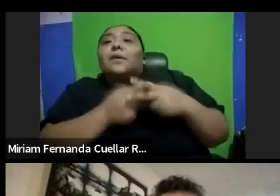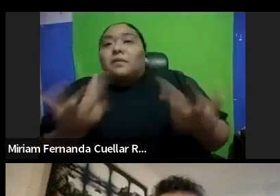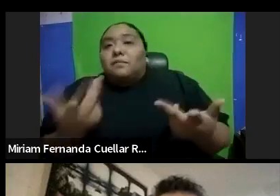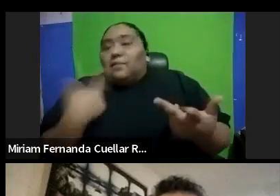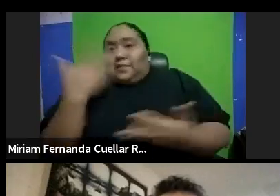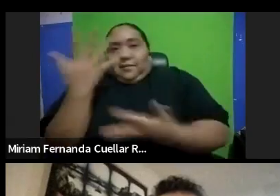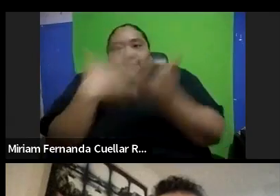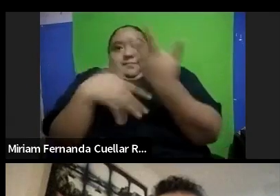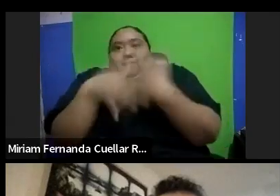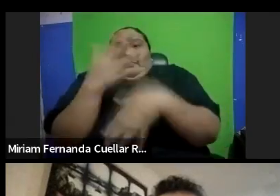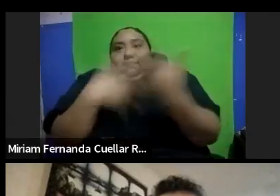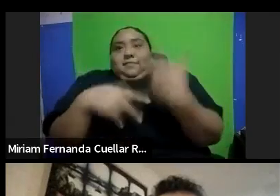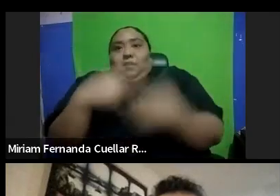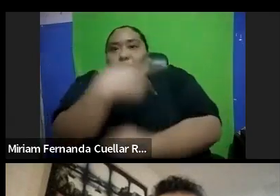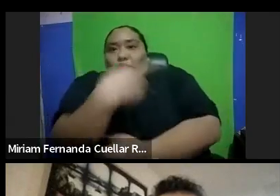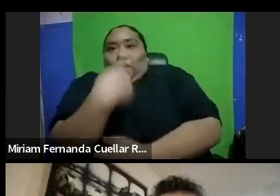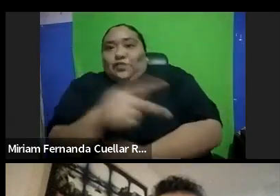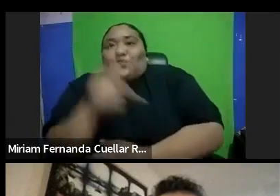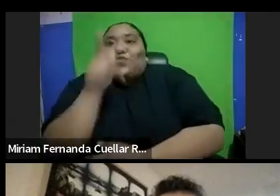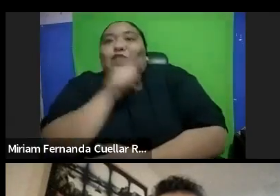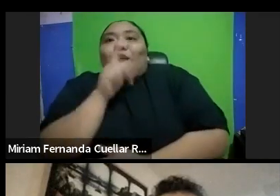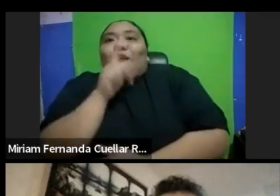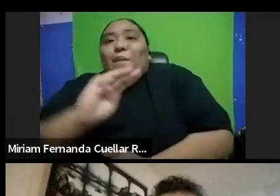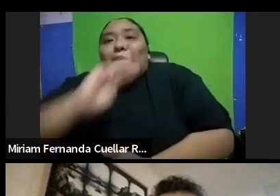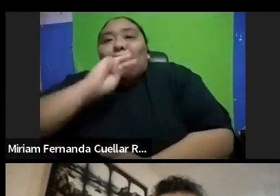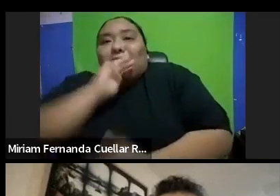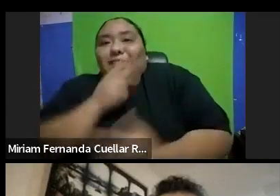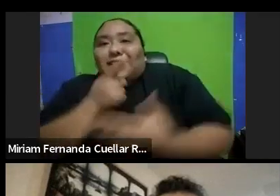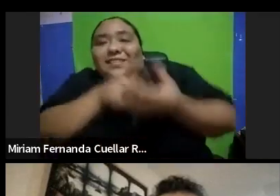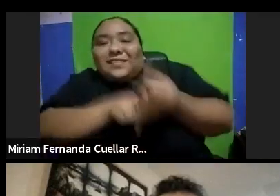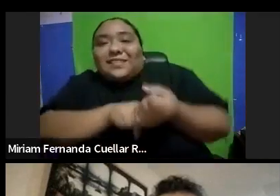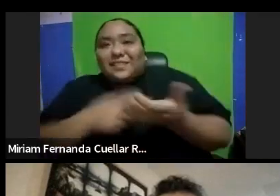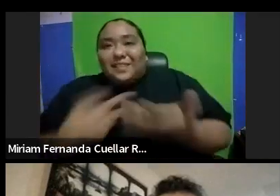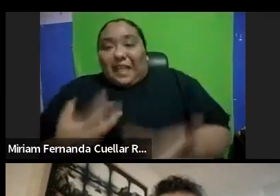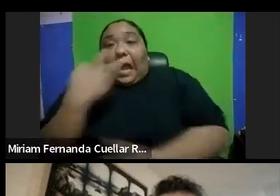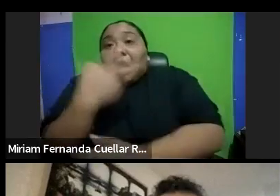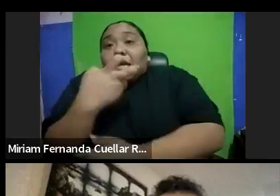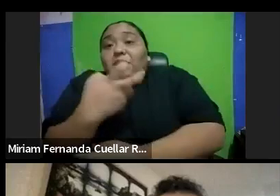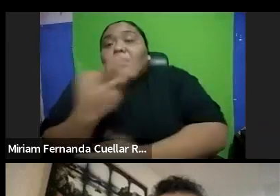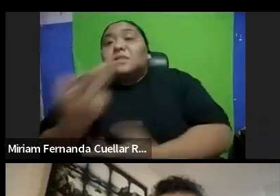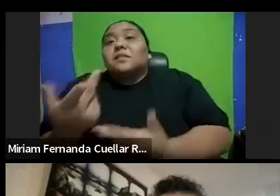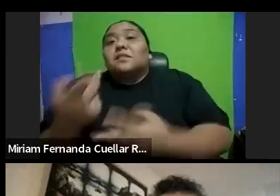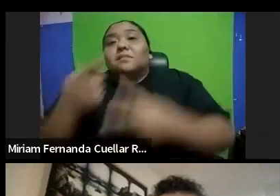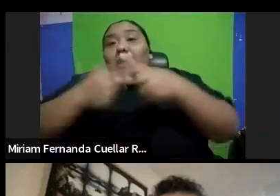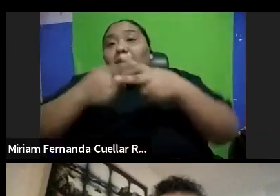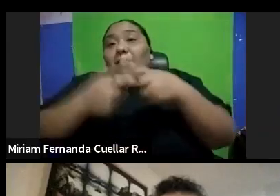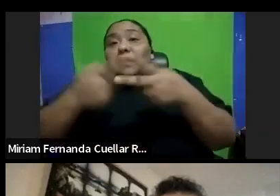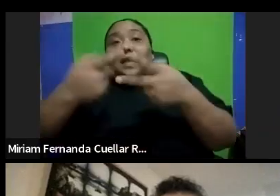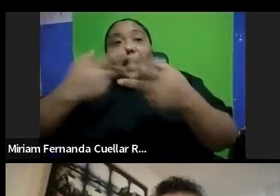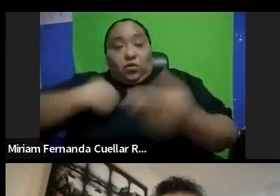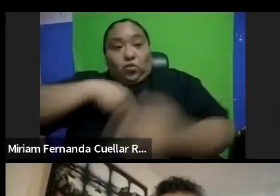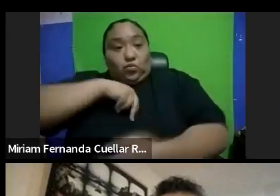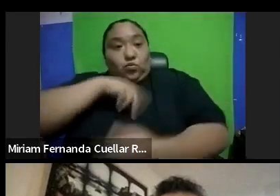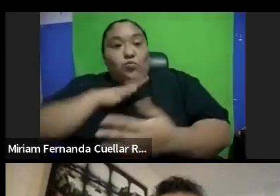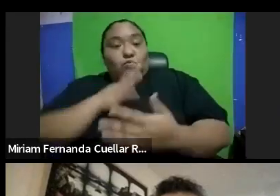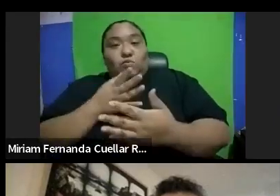lengua de señas. Entonces es democratizar las matemáticas matemáticas. Pero estas Pero estas matemáticas que los matemáticos